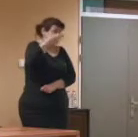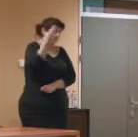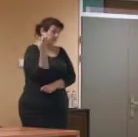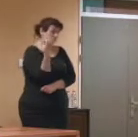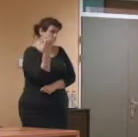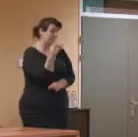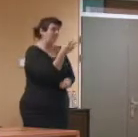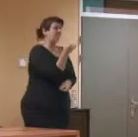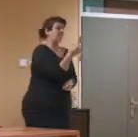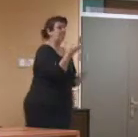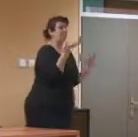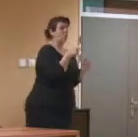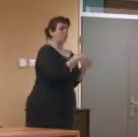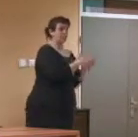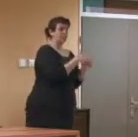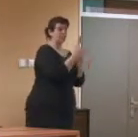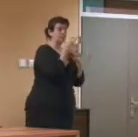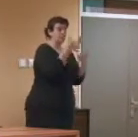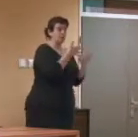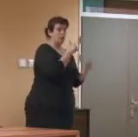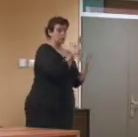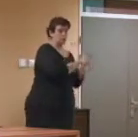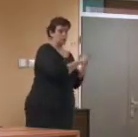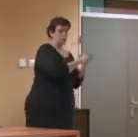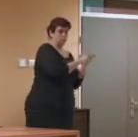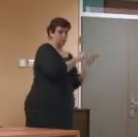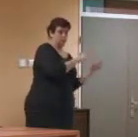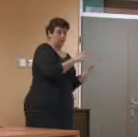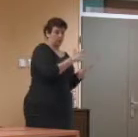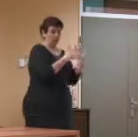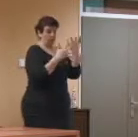de dibujar el mapa de dónde nos encontramos. En este momento en la Comunitat Valenciana